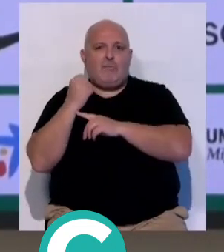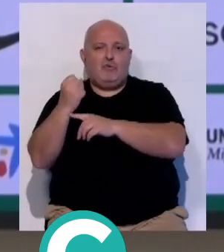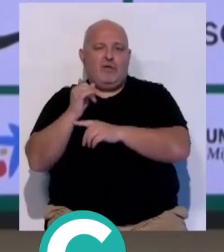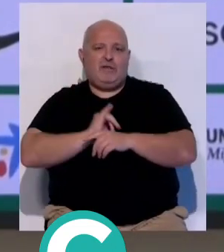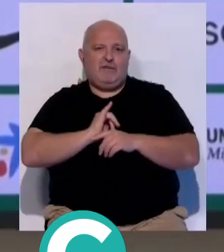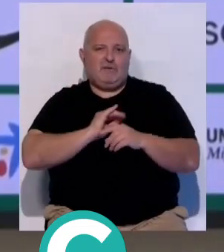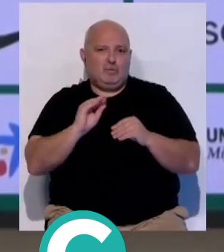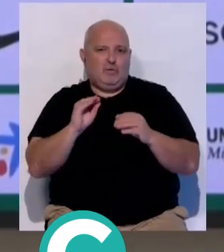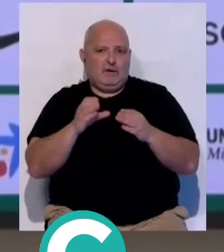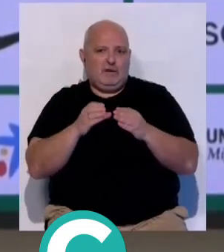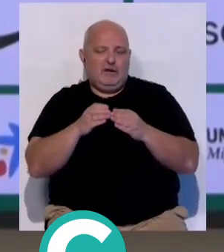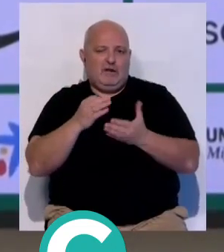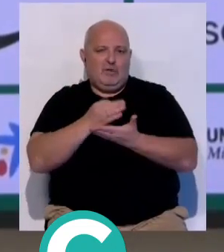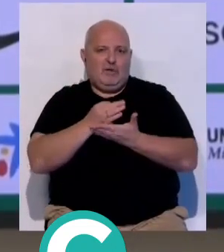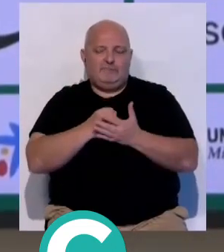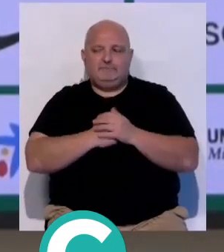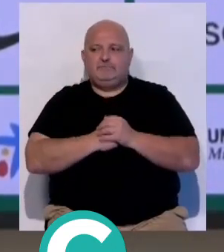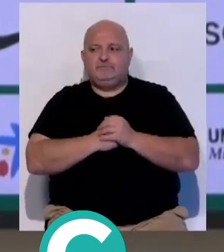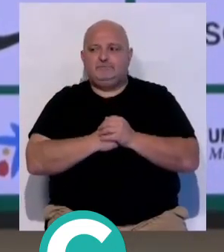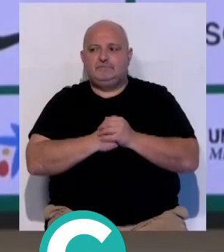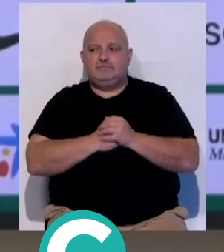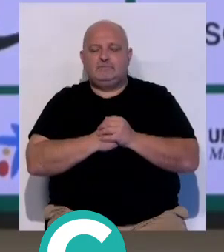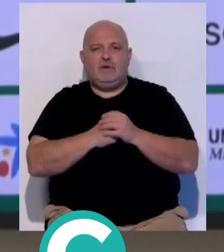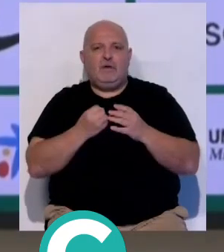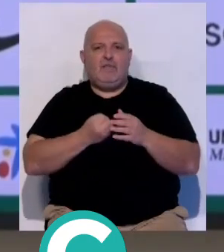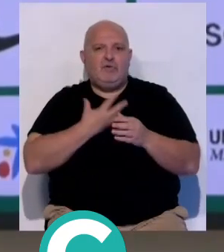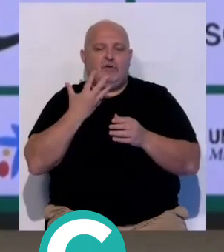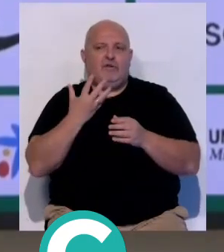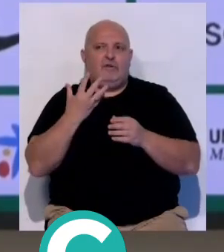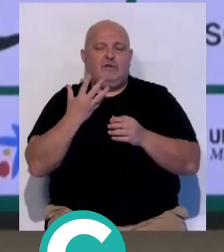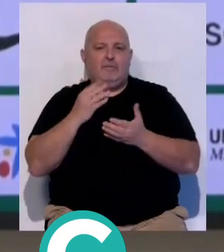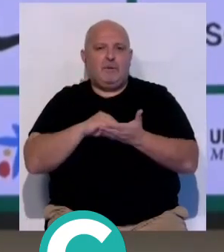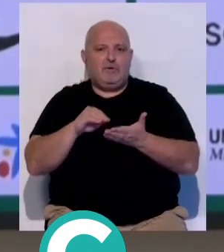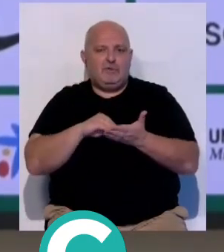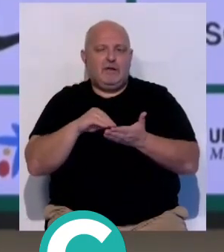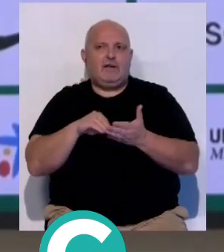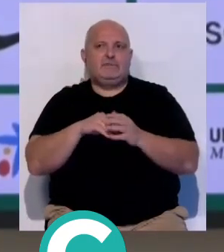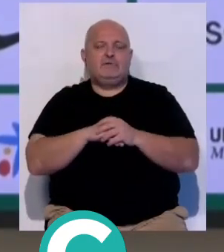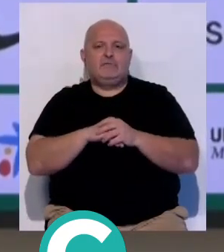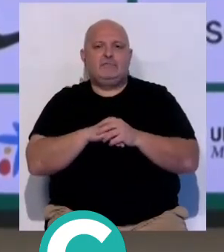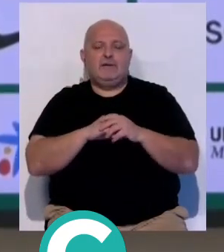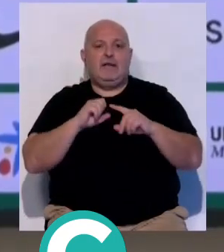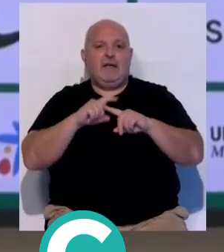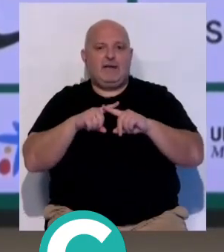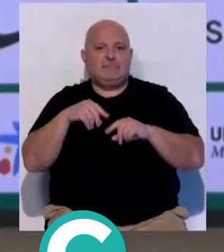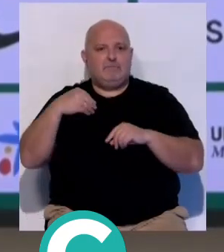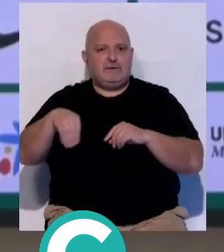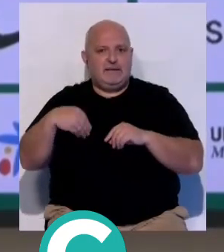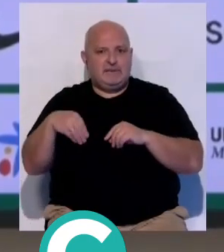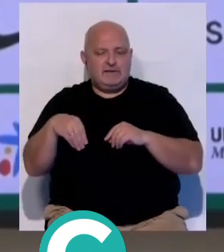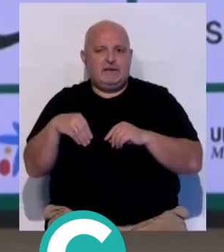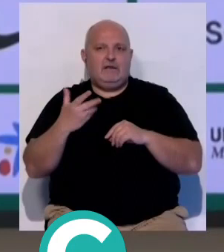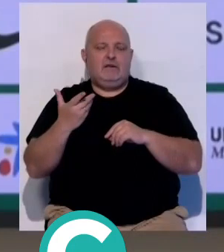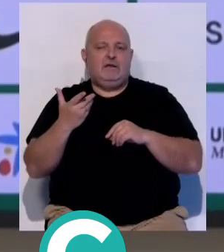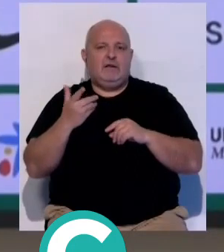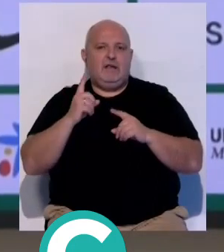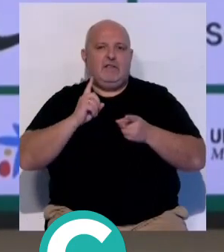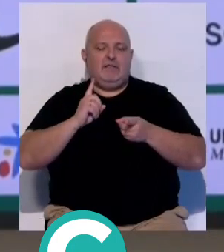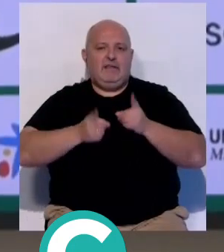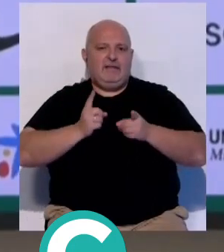con la ciudad una afición los periodistas los expresidentes Los ejes directivos con